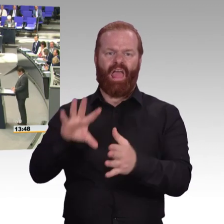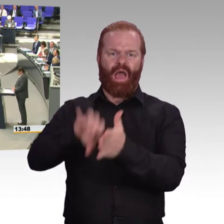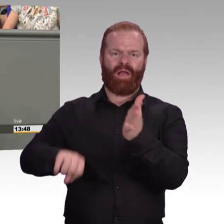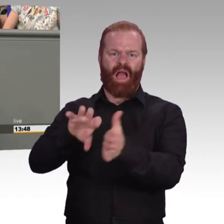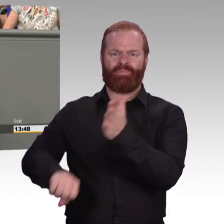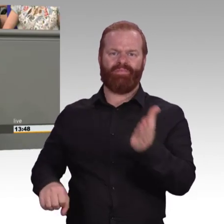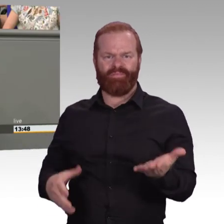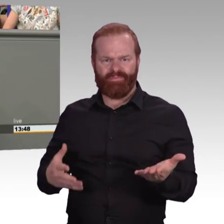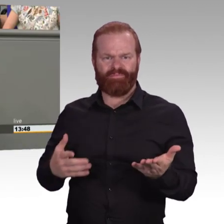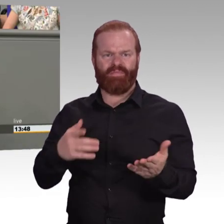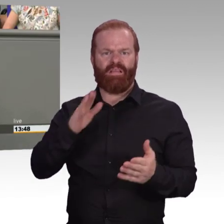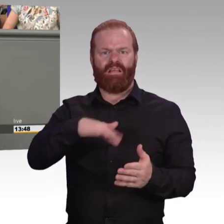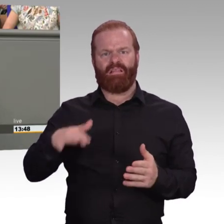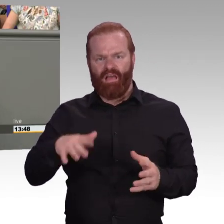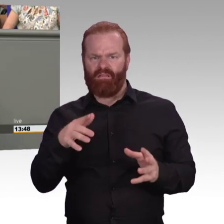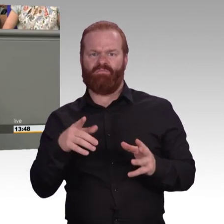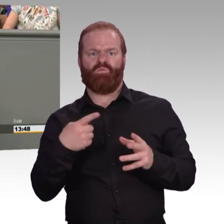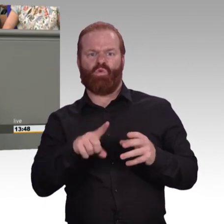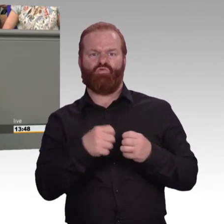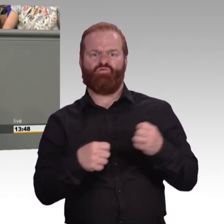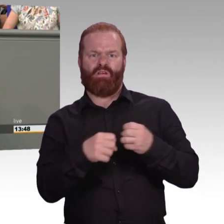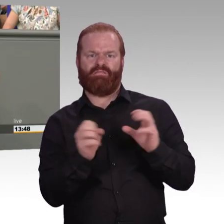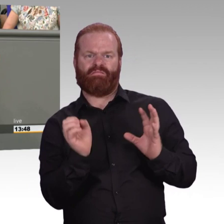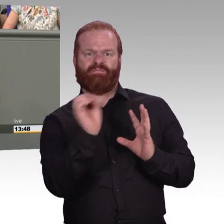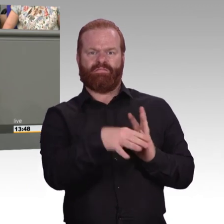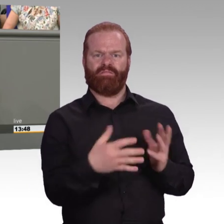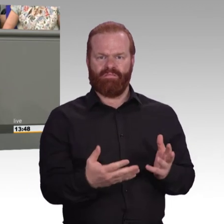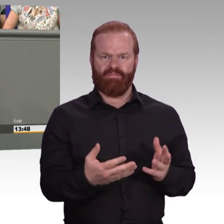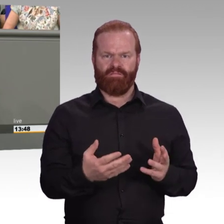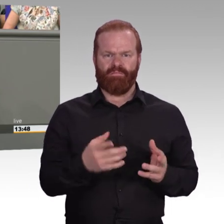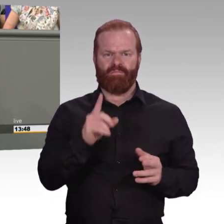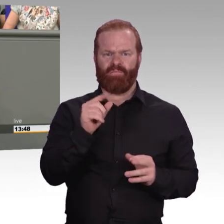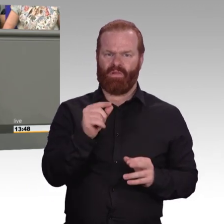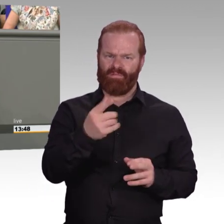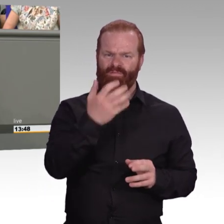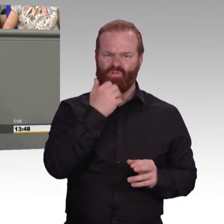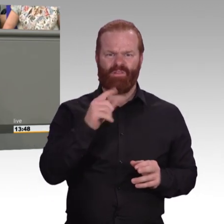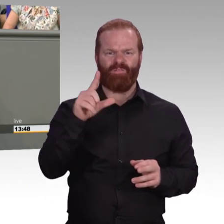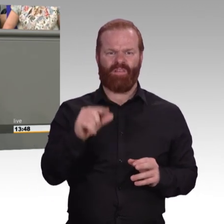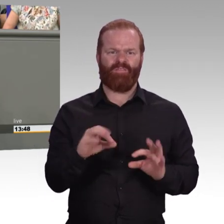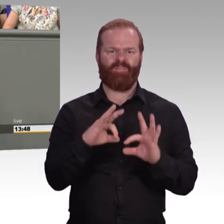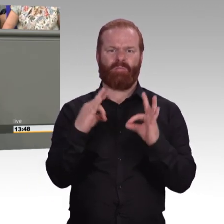der bekannte und berüchtigte Umgang der Grünen mit Kindern erwähnt sei, ich sage nur Frühsexualisierung, Pädophilie und eine exemplarische –